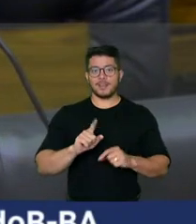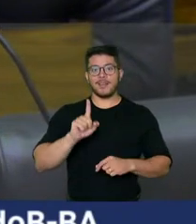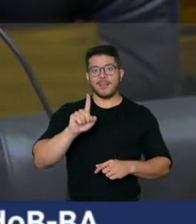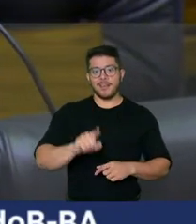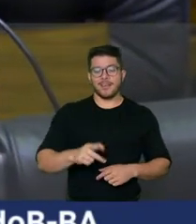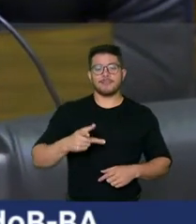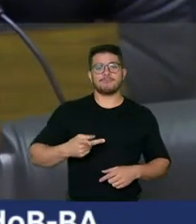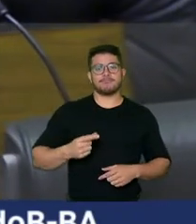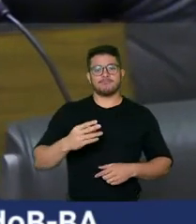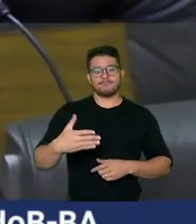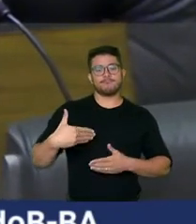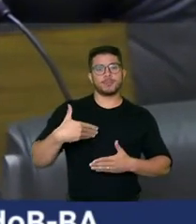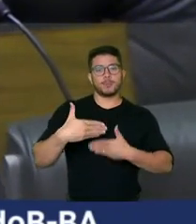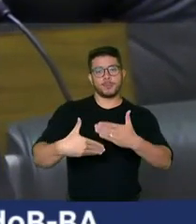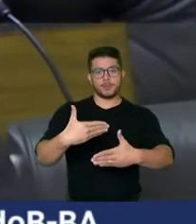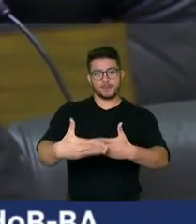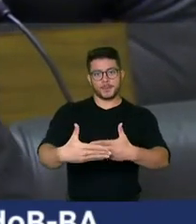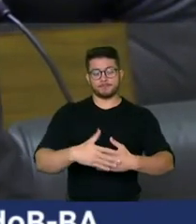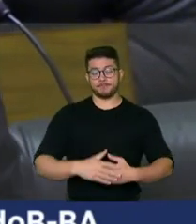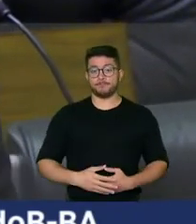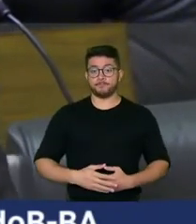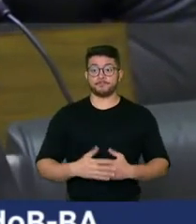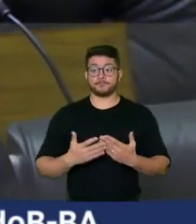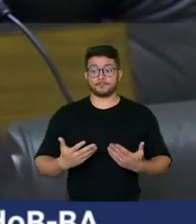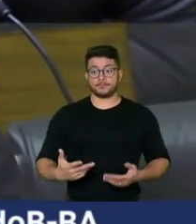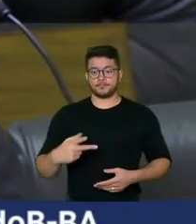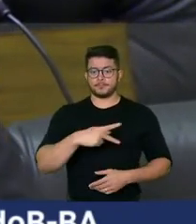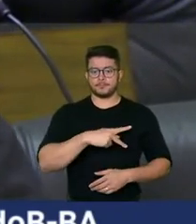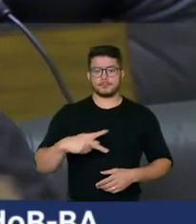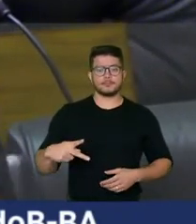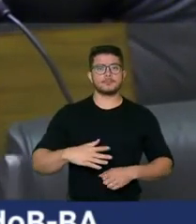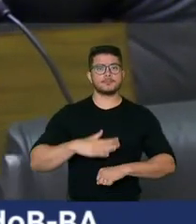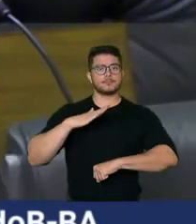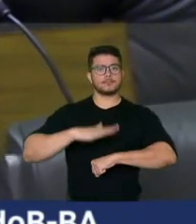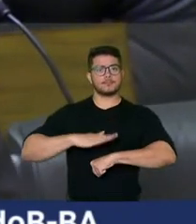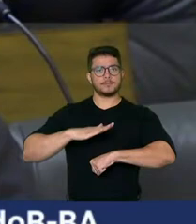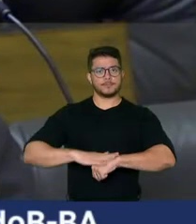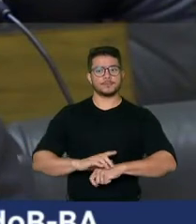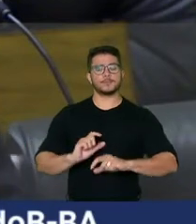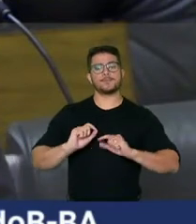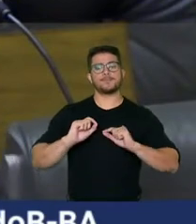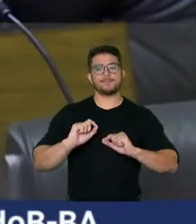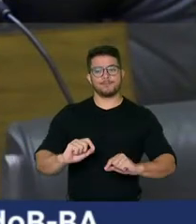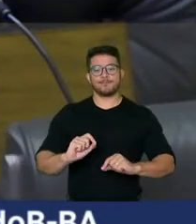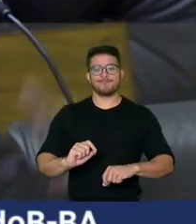FINANCIAMENTO DA CULTURA EM NOSSO PAÍS. SENHOR PRESIDENTE, ESTE MOMENTO É UM